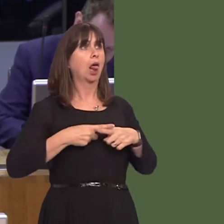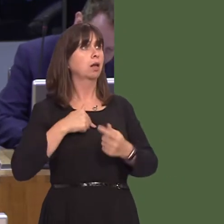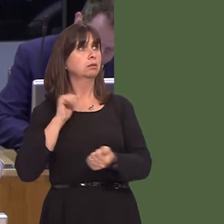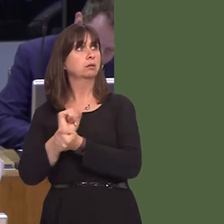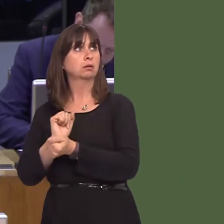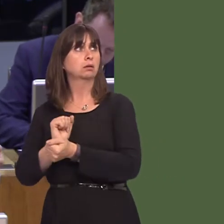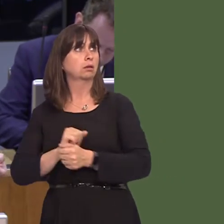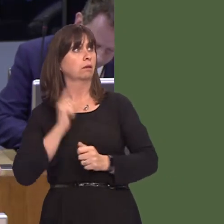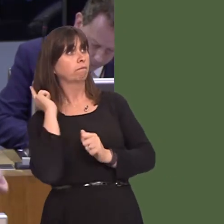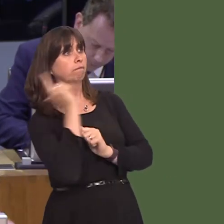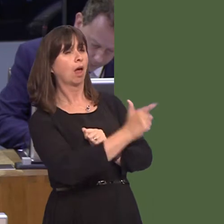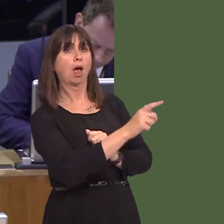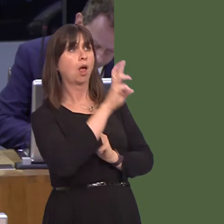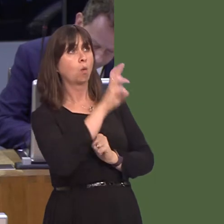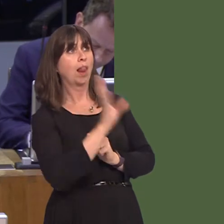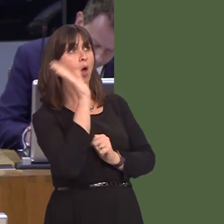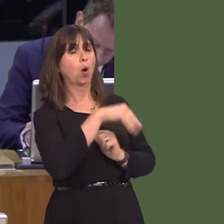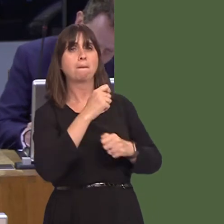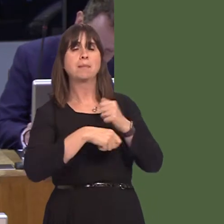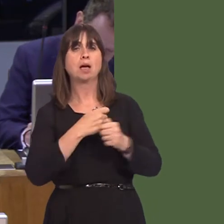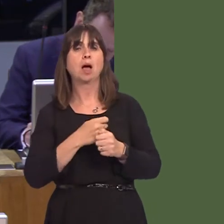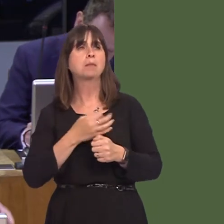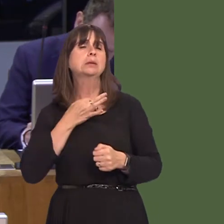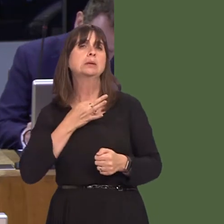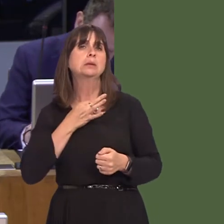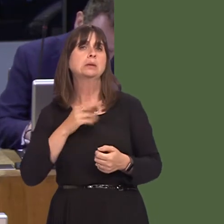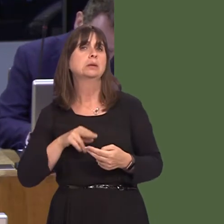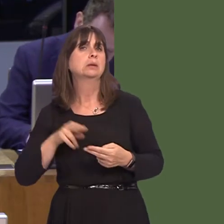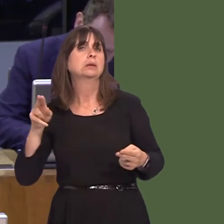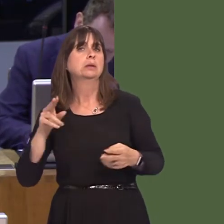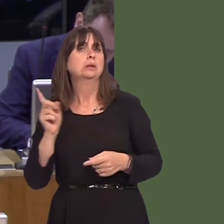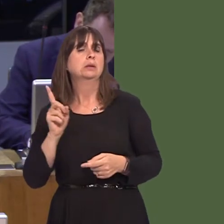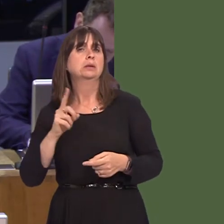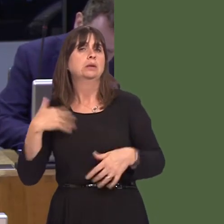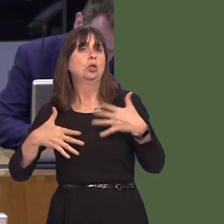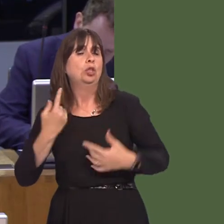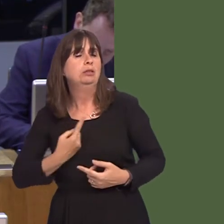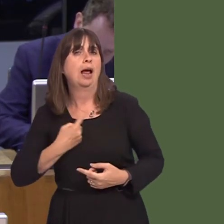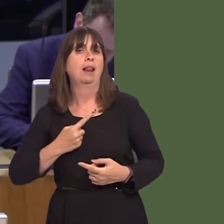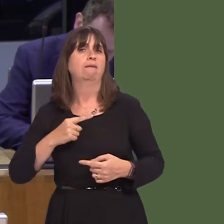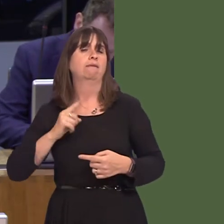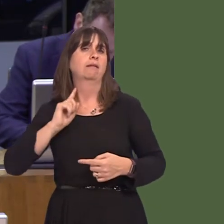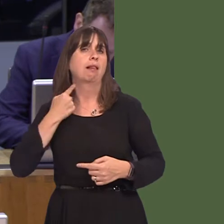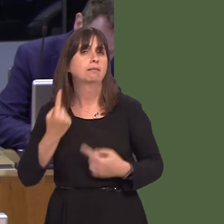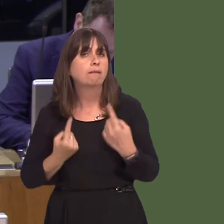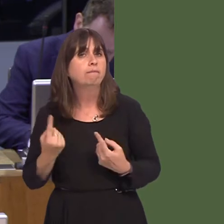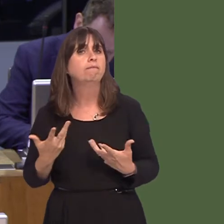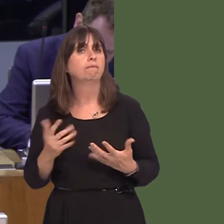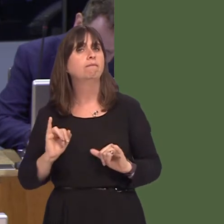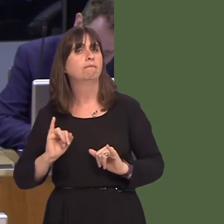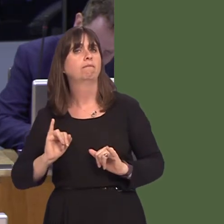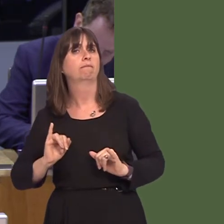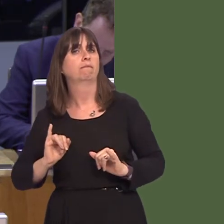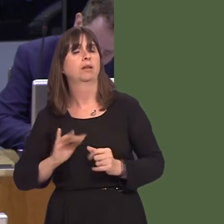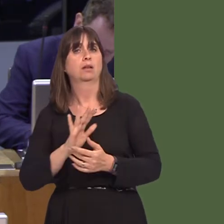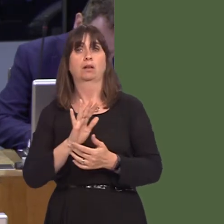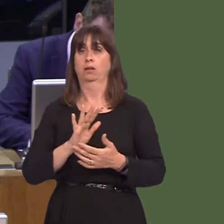factor in self-harm and suicide. In your Government's submission to the commission on justice, you